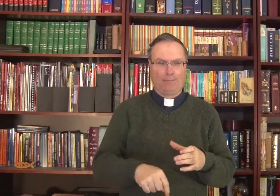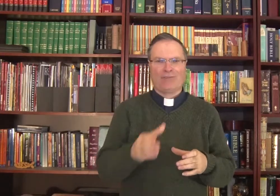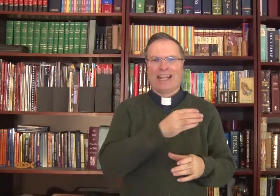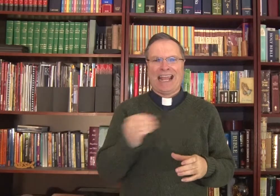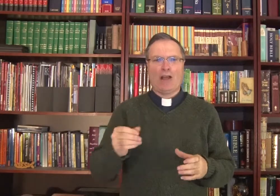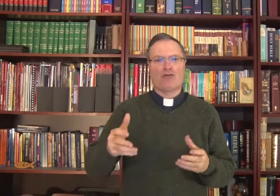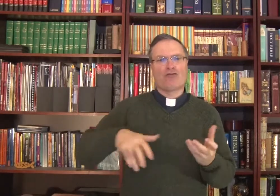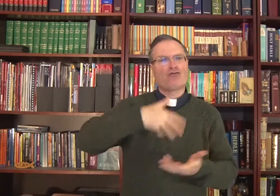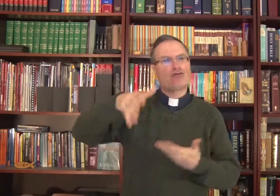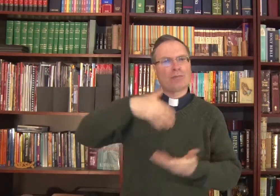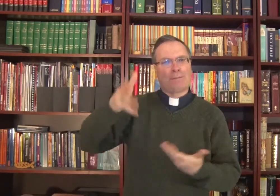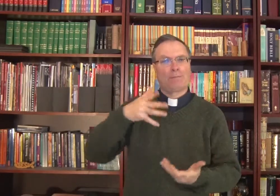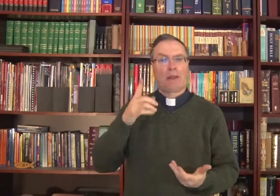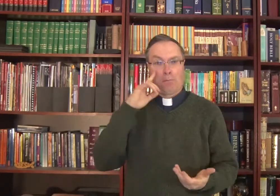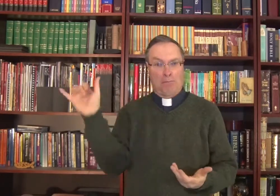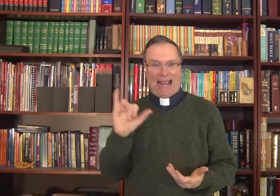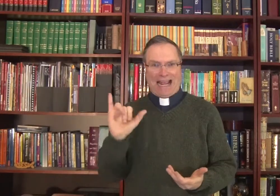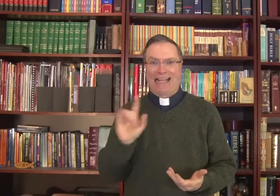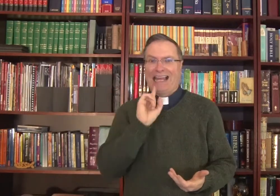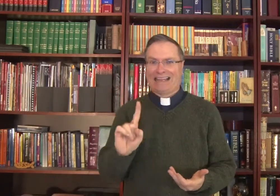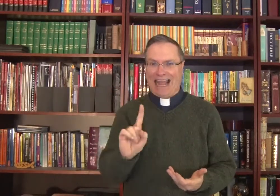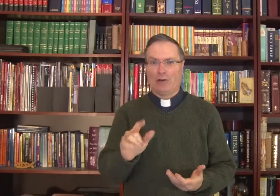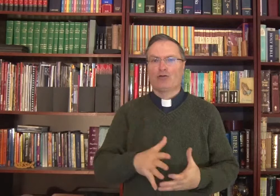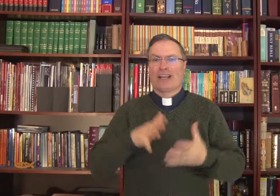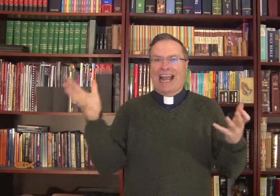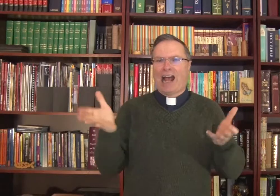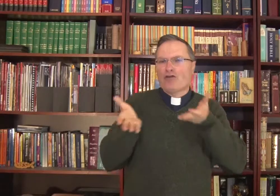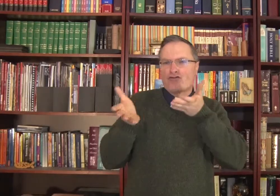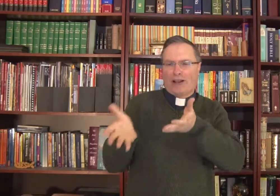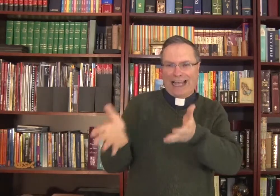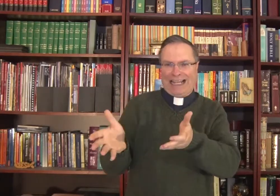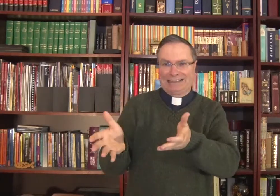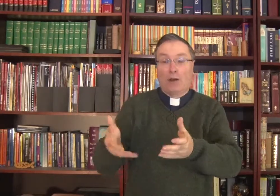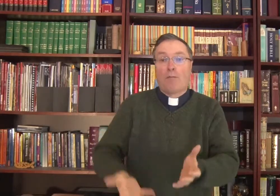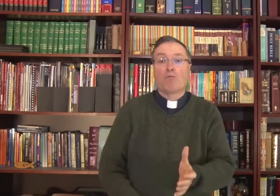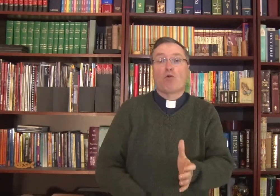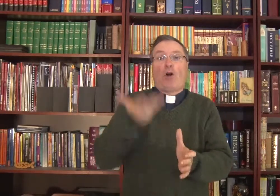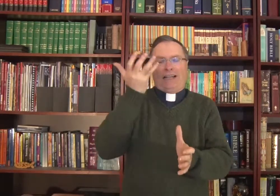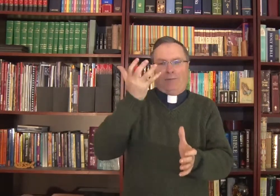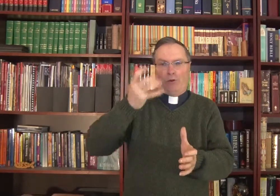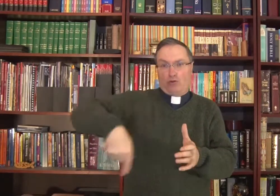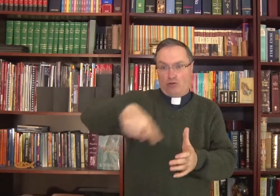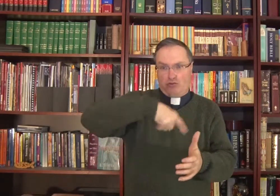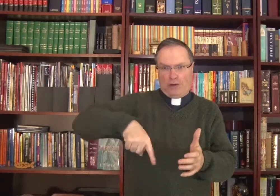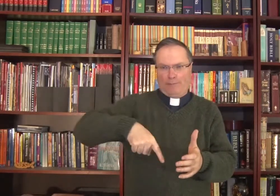et une fumée pareille à celle d’une grande fournaise monta du puits;